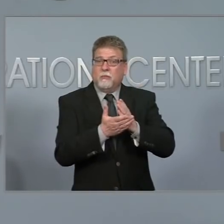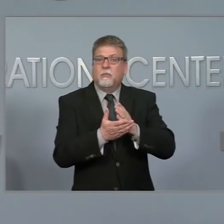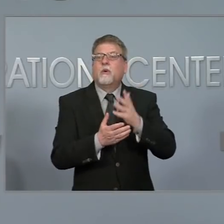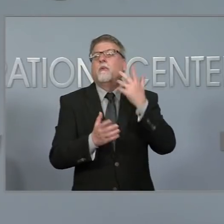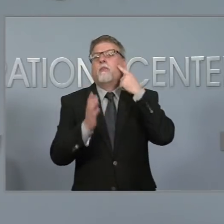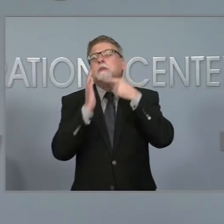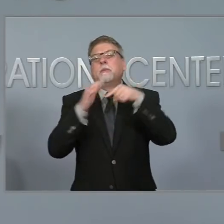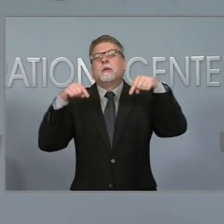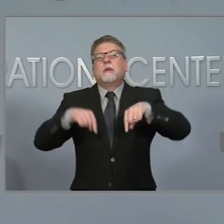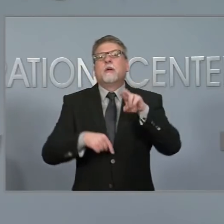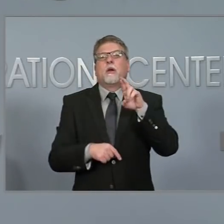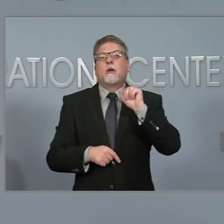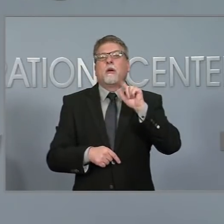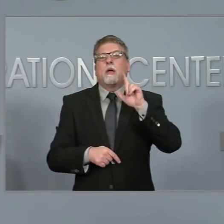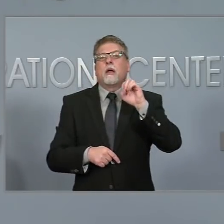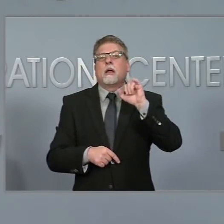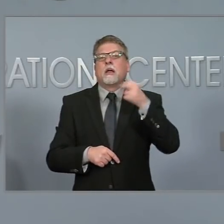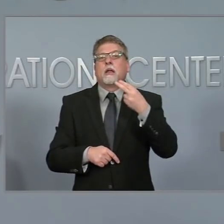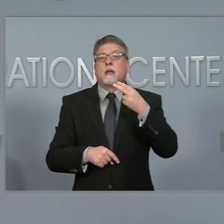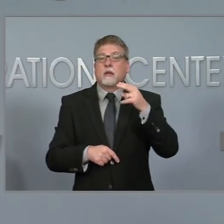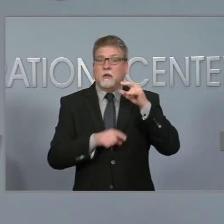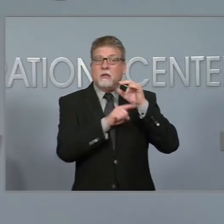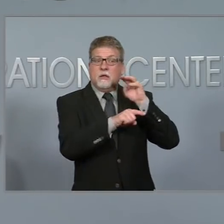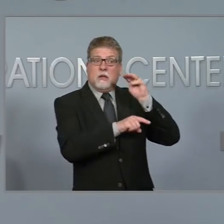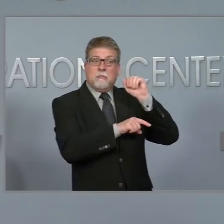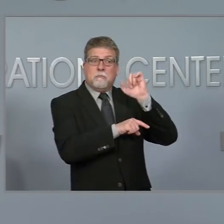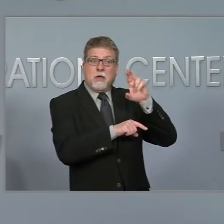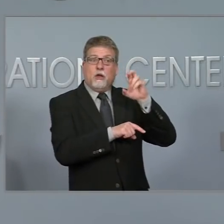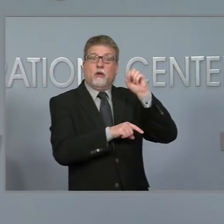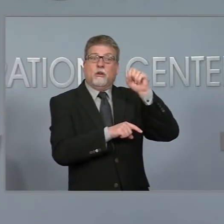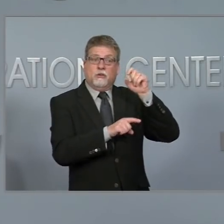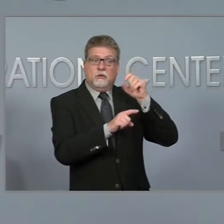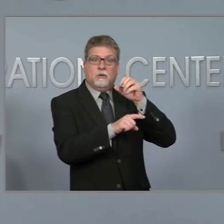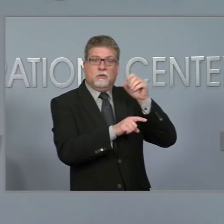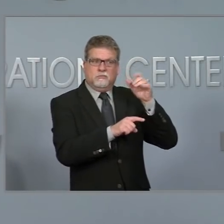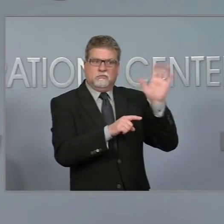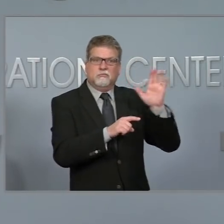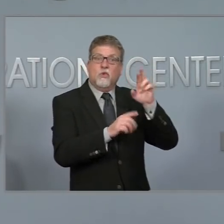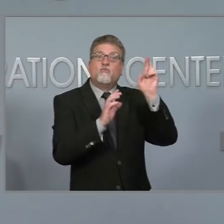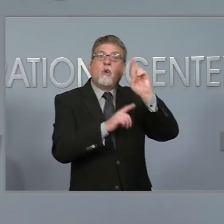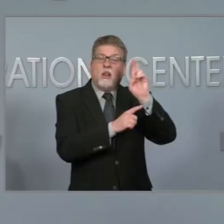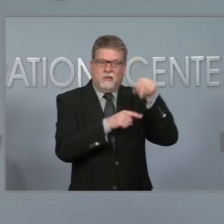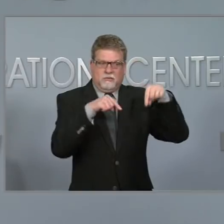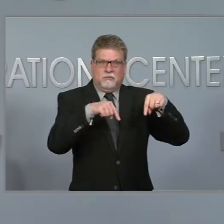mascarilla es que hay los el